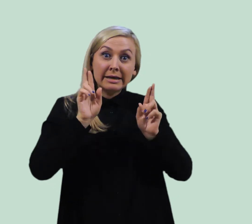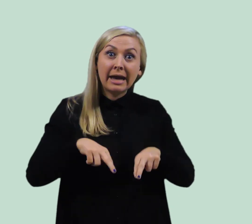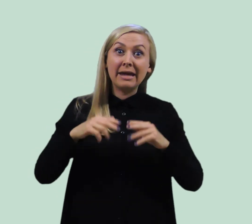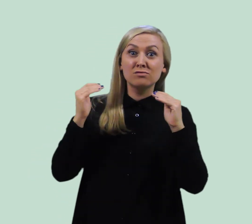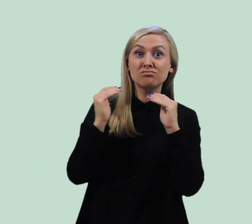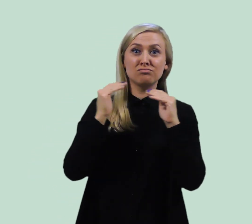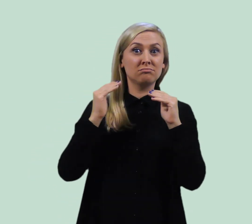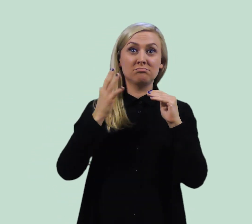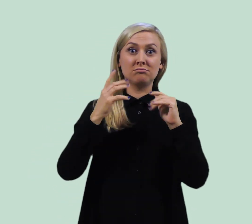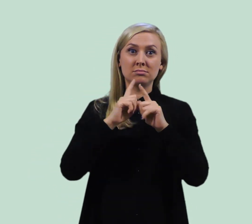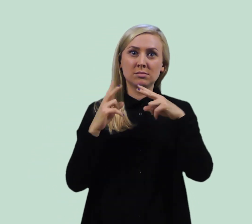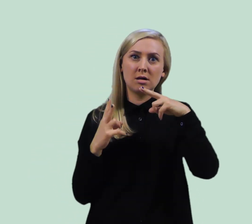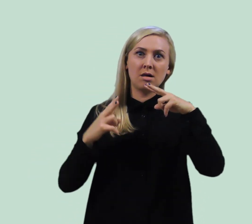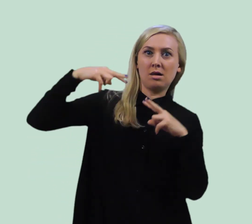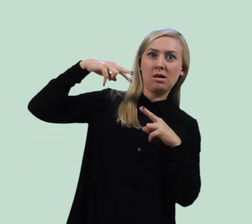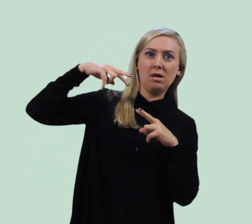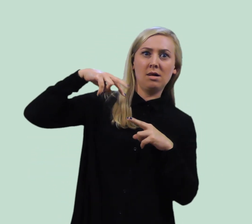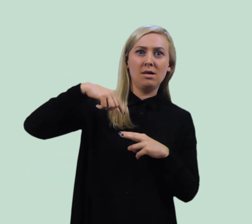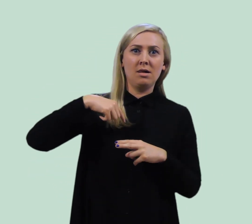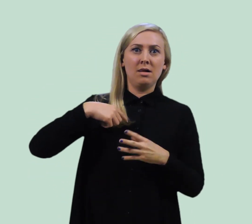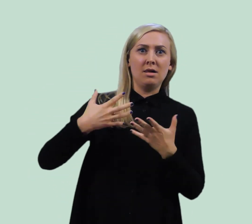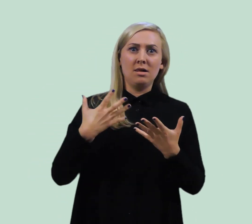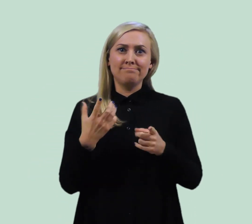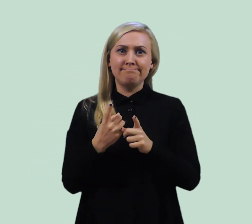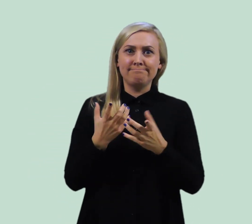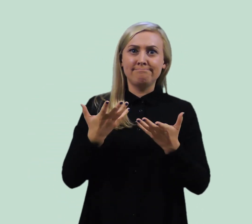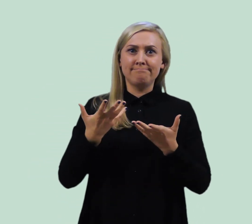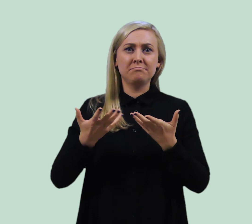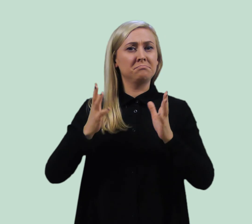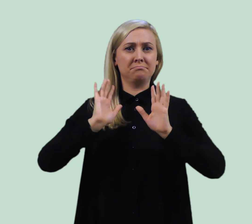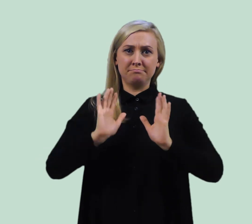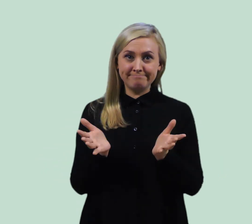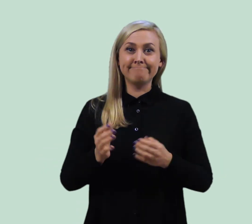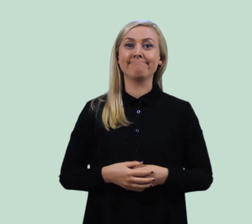ist immer im Unrecht und trägt allein die Verantwortung dafür.